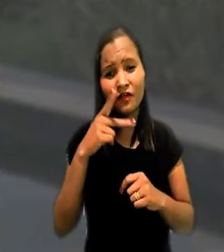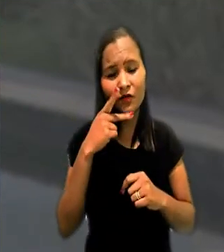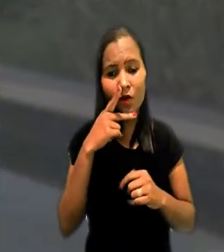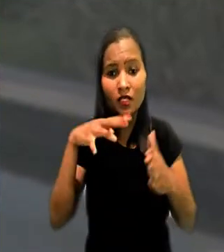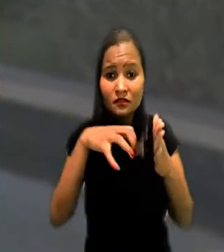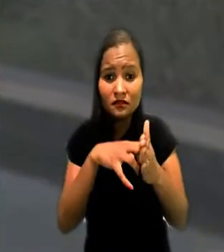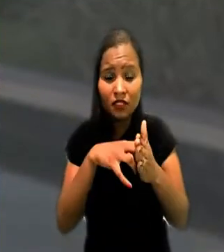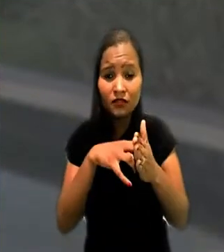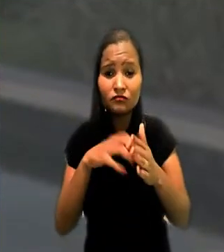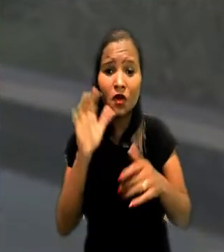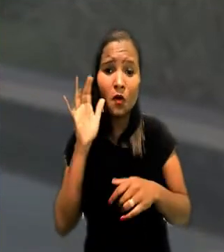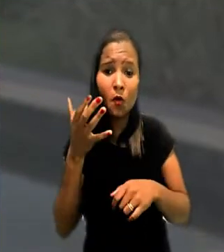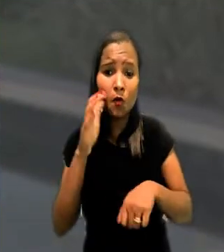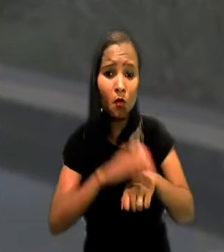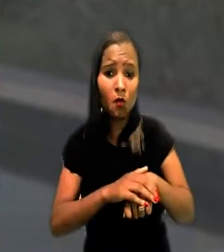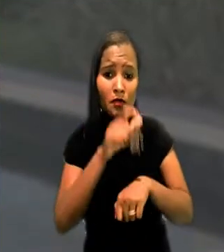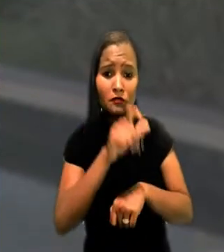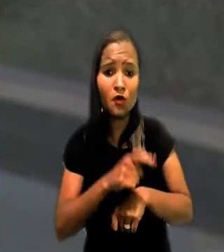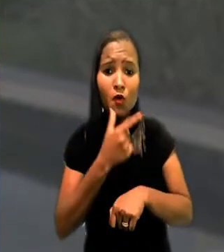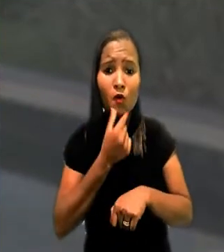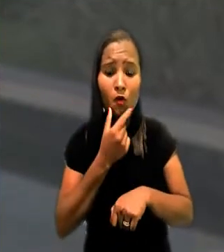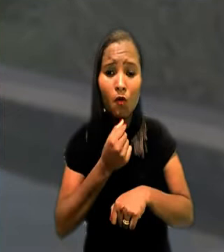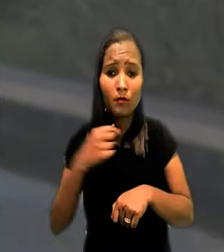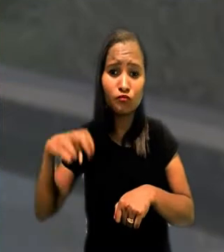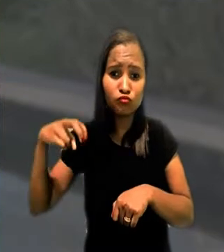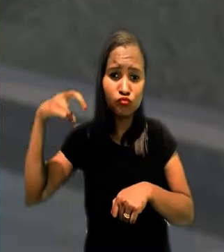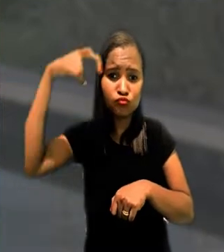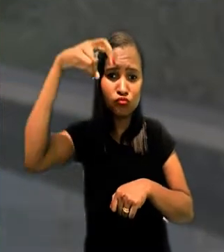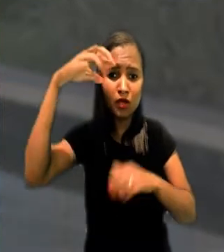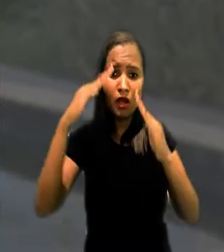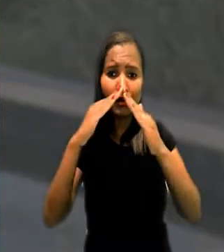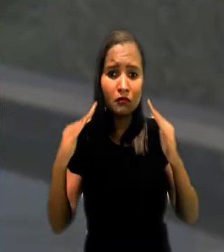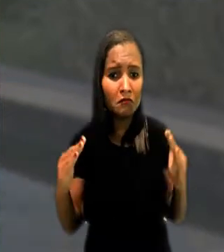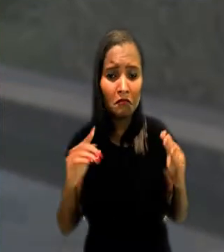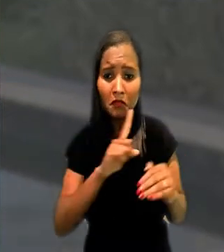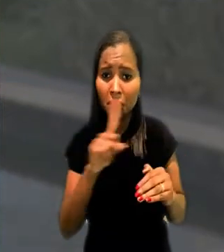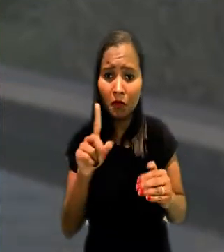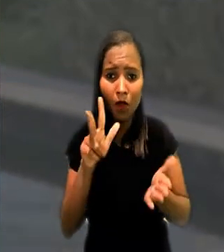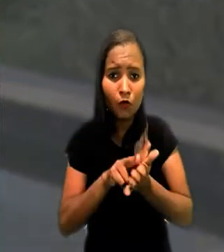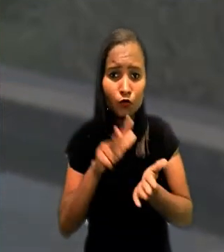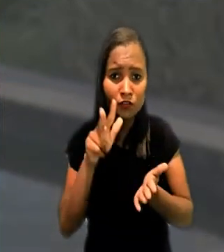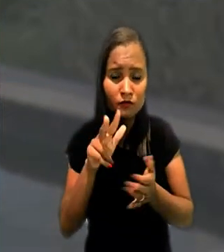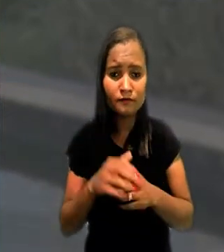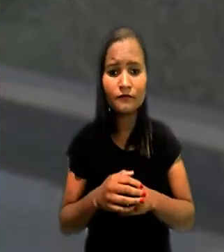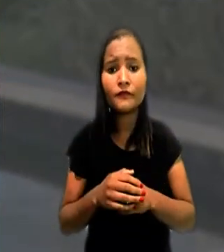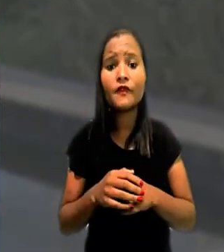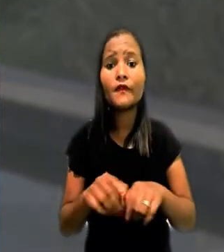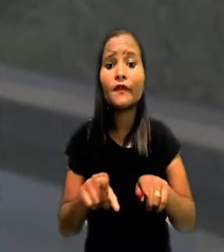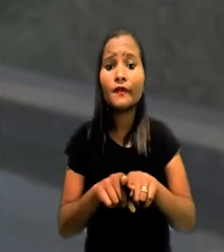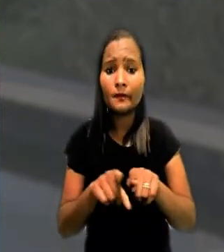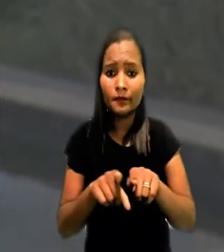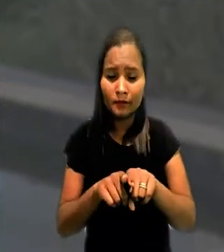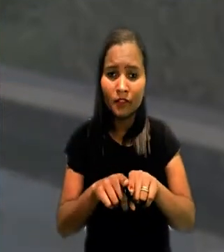aconteceu por culpa do fiel, que teria subido ao telhado sem autorização. Além disso, sustentou que